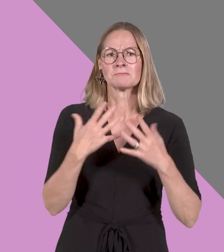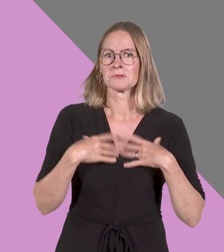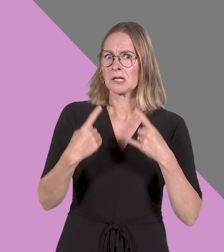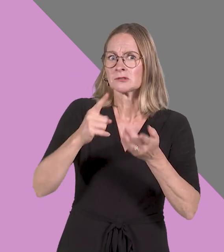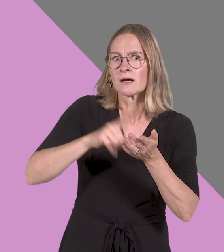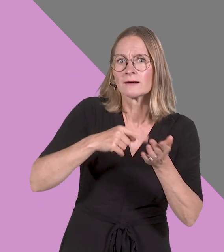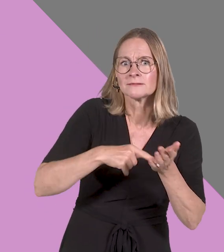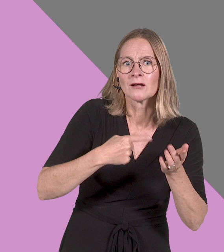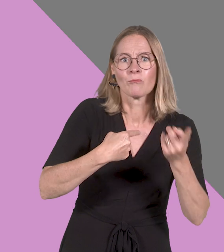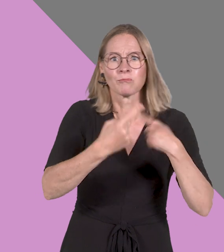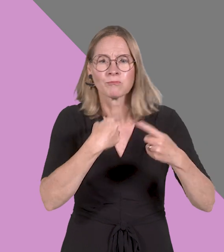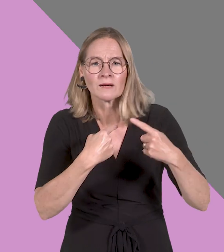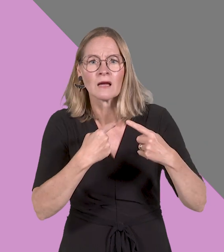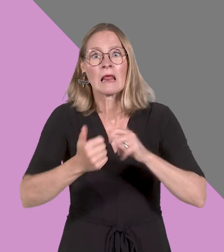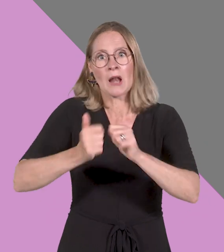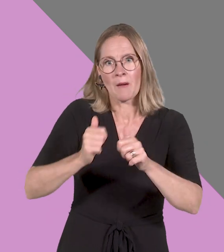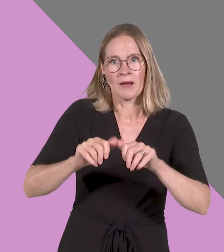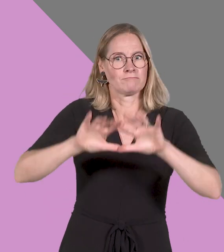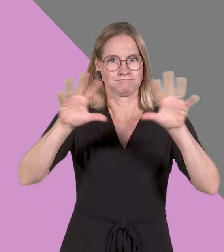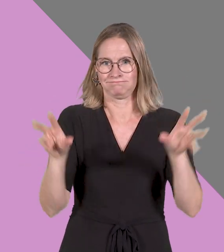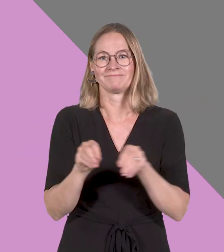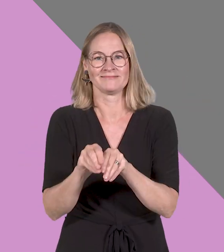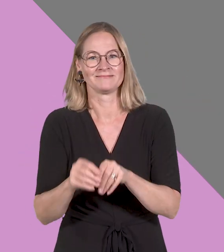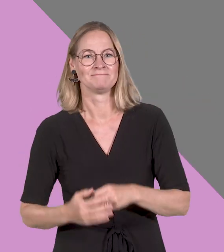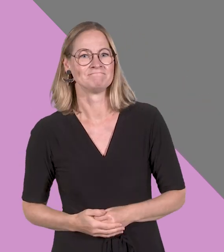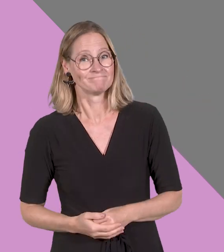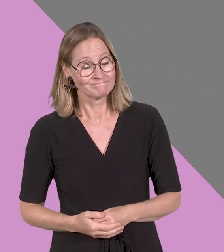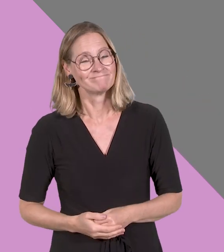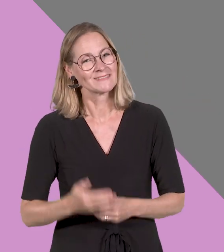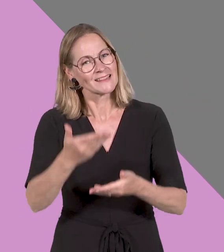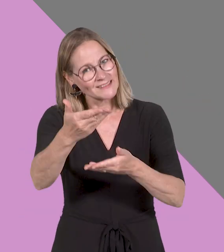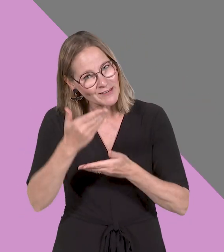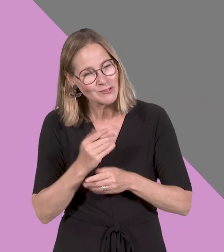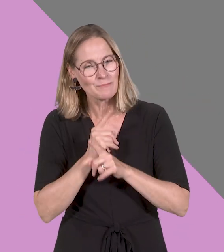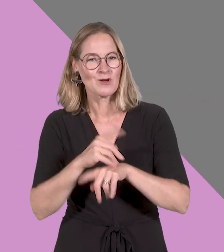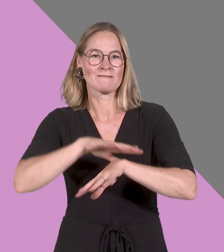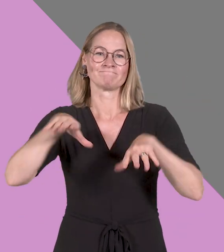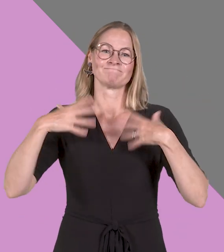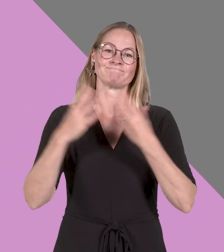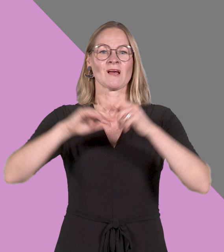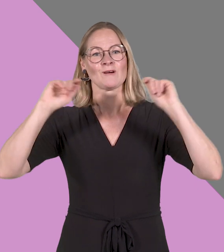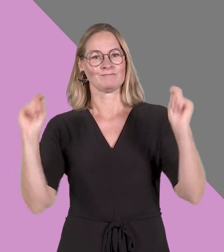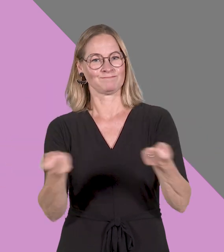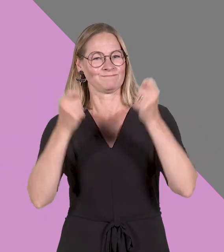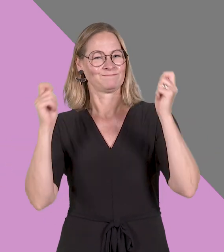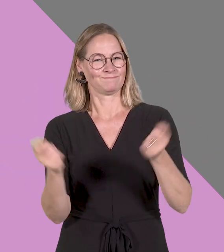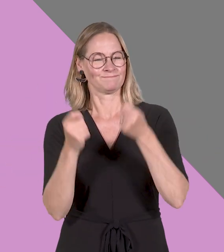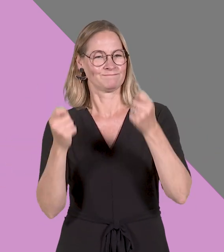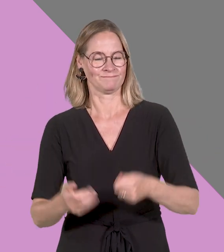mielenkiintoisia haastatteluja ja kilpailuja. Tervetuloa mukaan juhlimaan kanssamme!